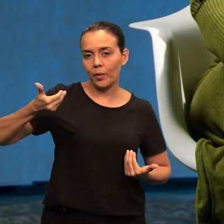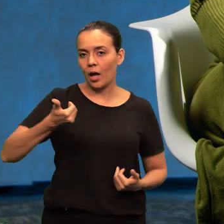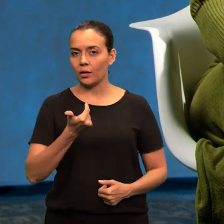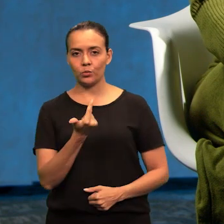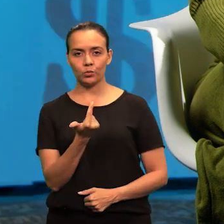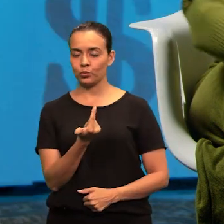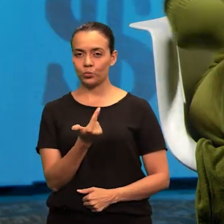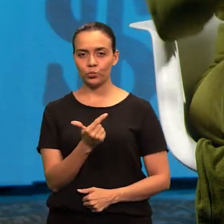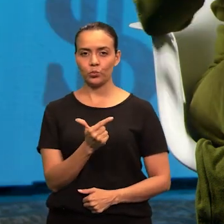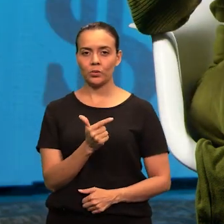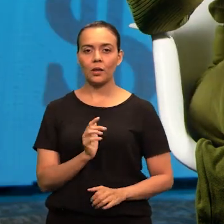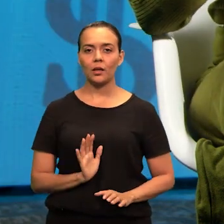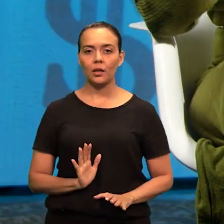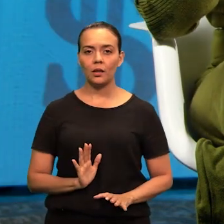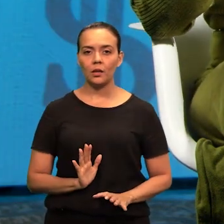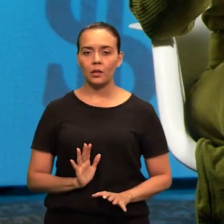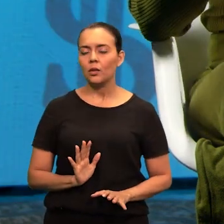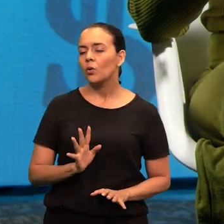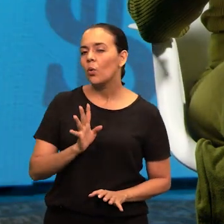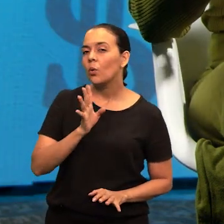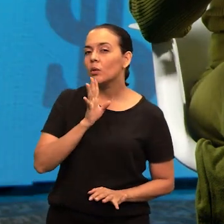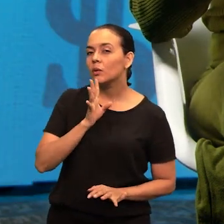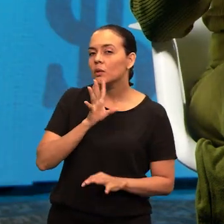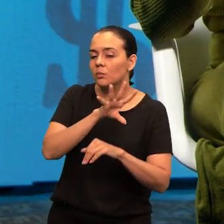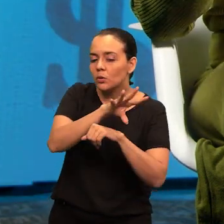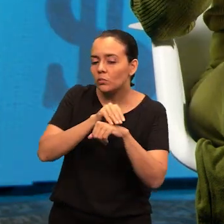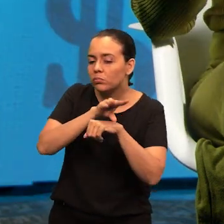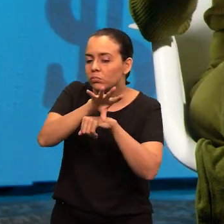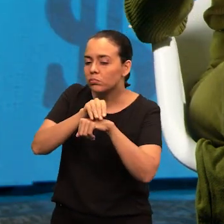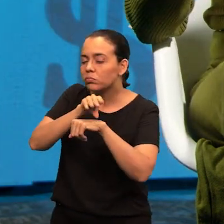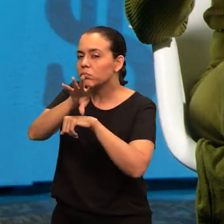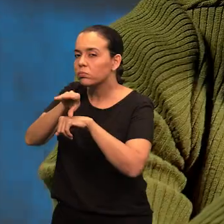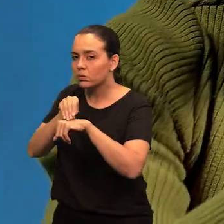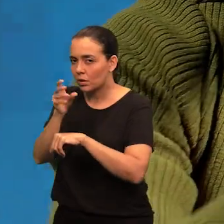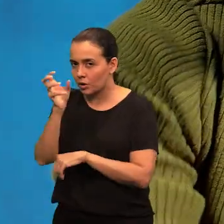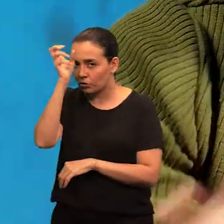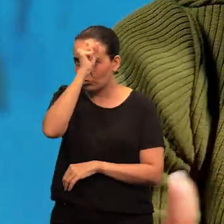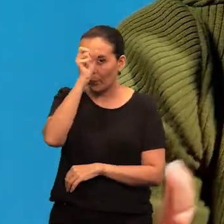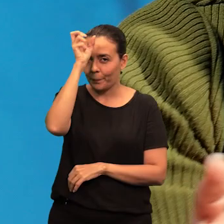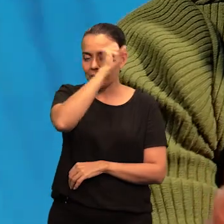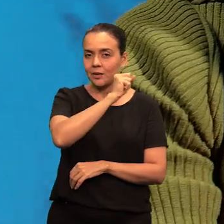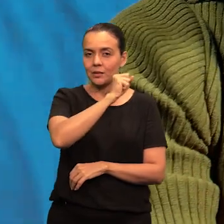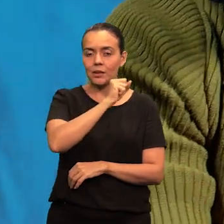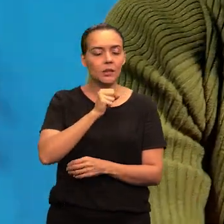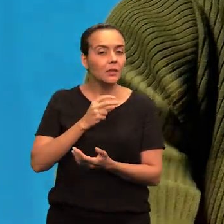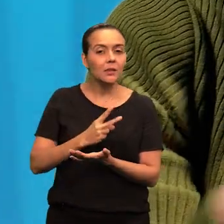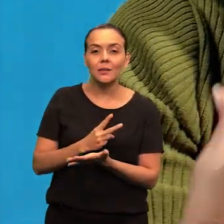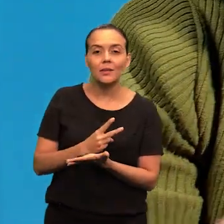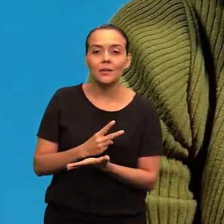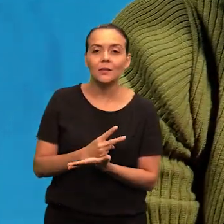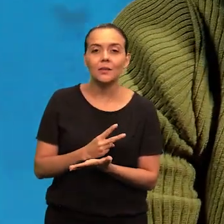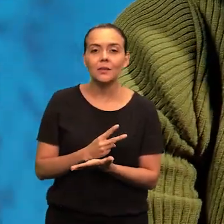Então, a produção de conhecimento e de saberes, ela está sendo realizada, sempre foi realizada